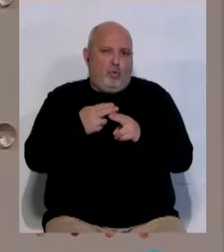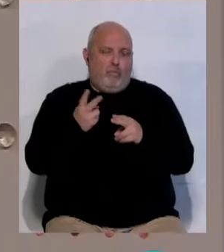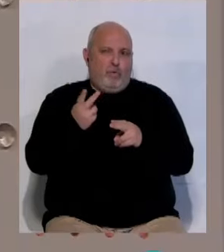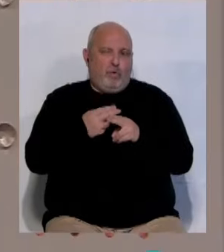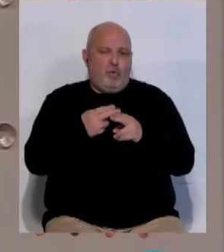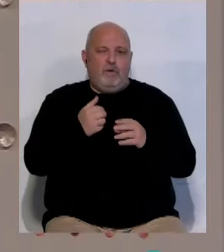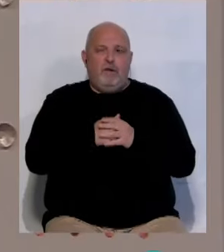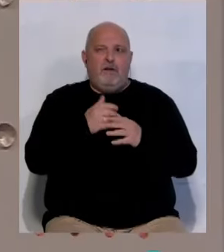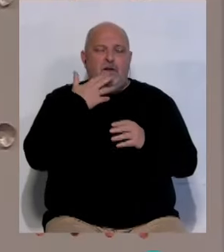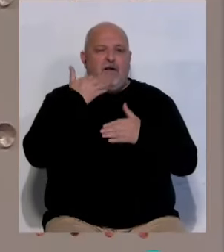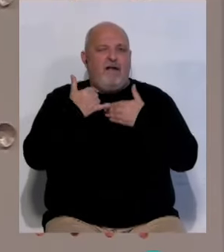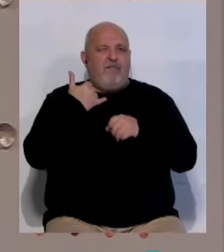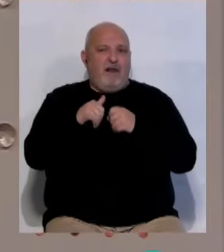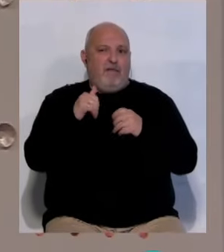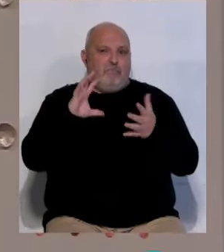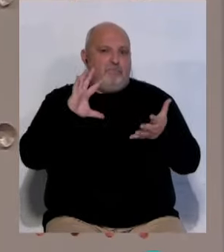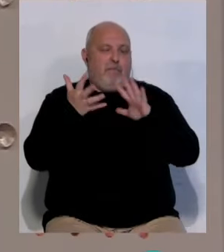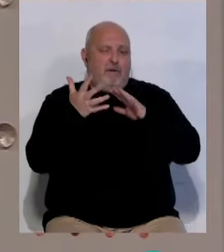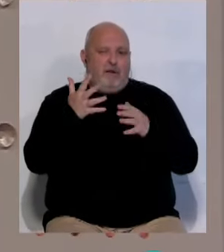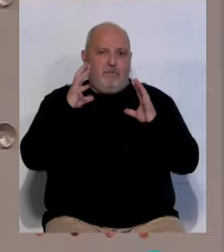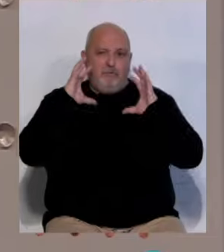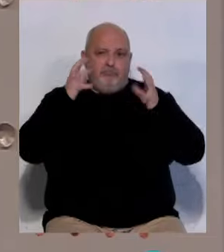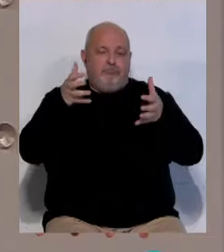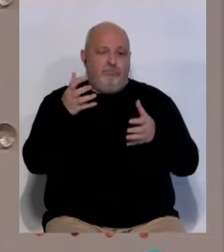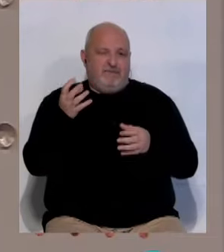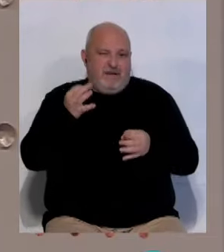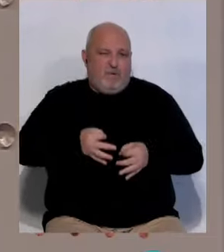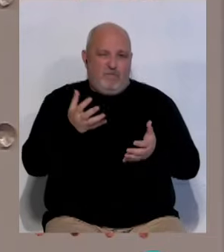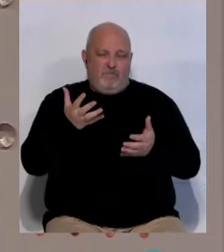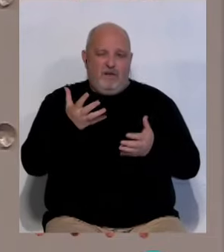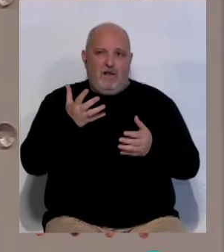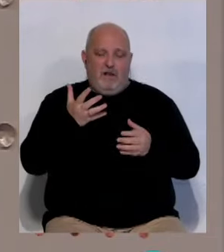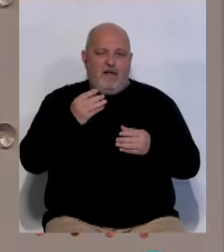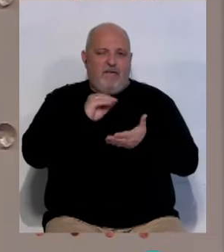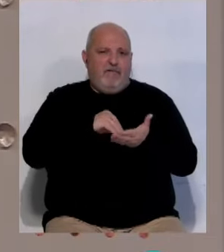finalmente van a reaccionar porque tienen calidad y van a ganar partidos sin querer muchas veces al